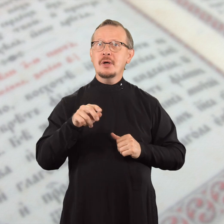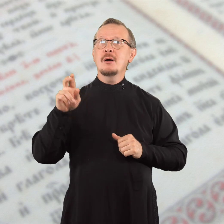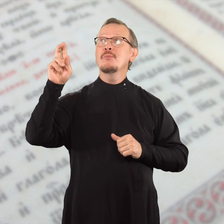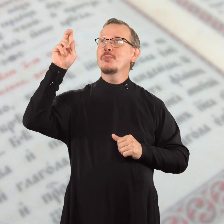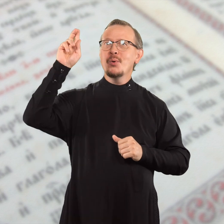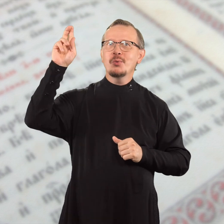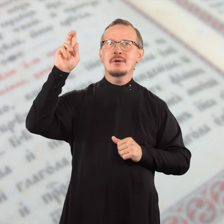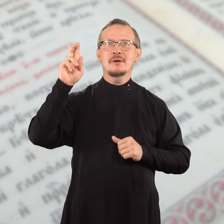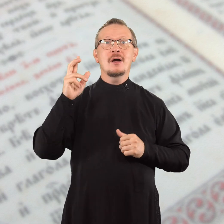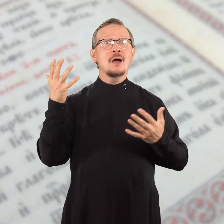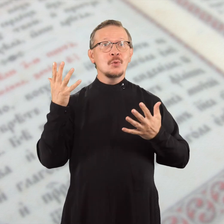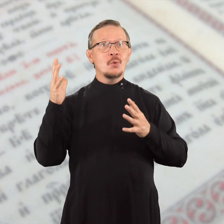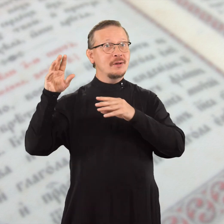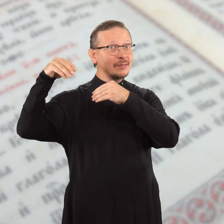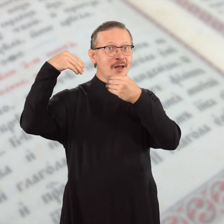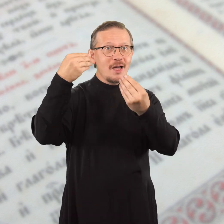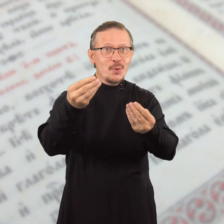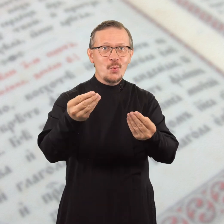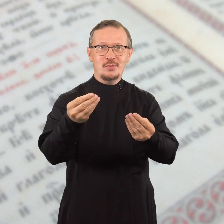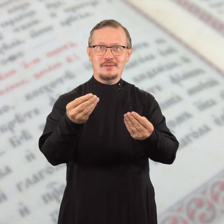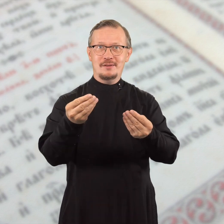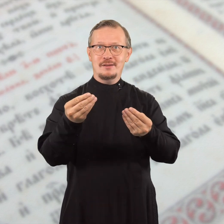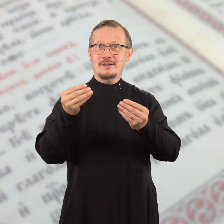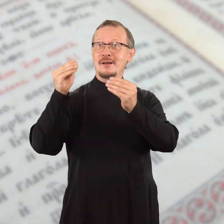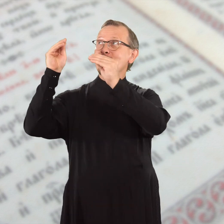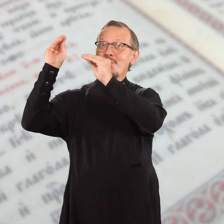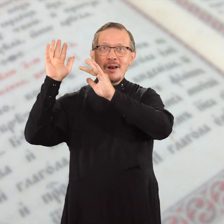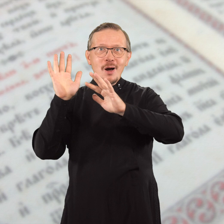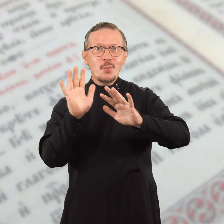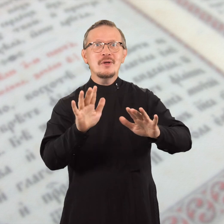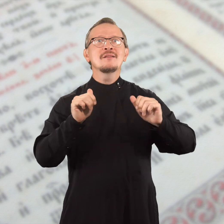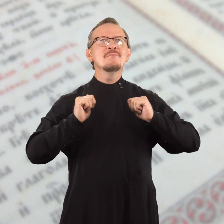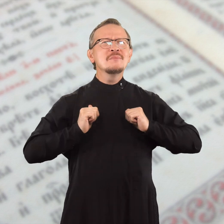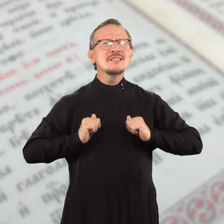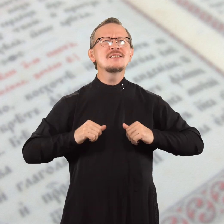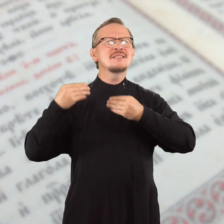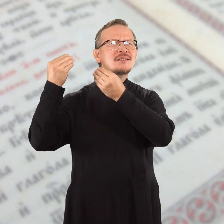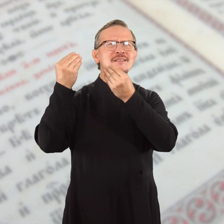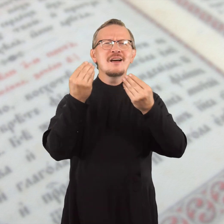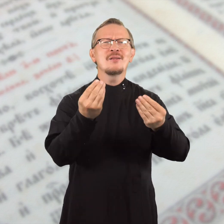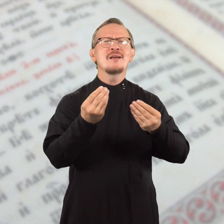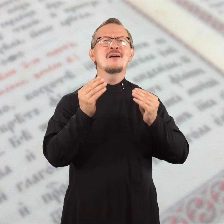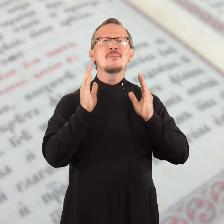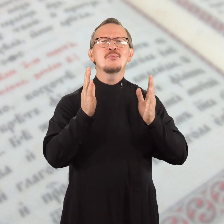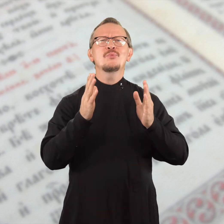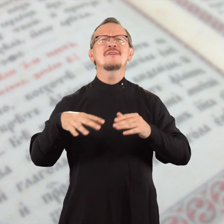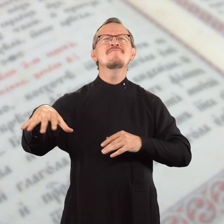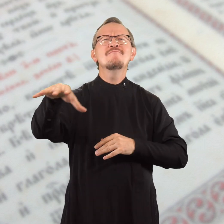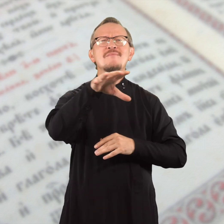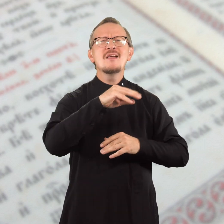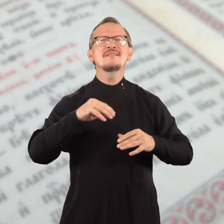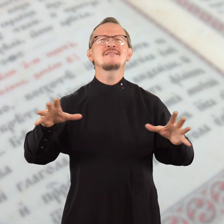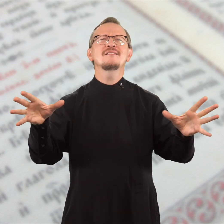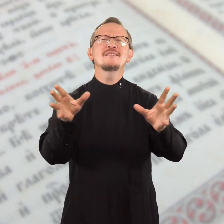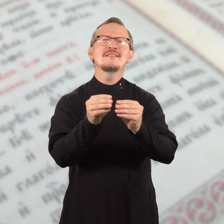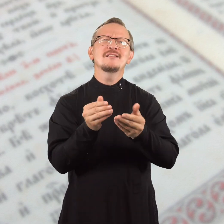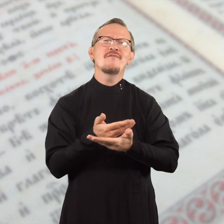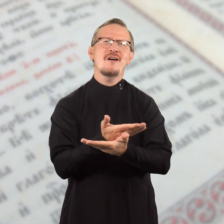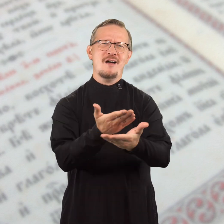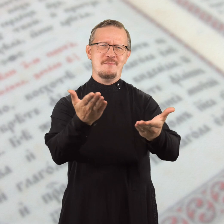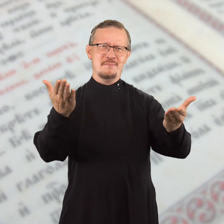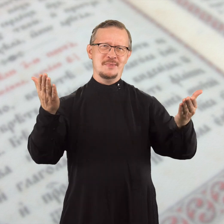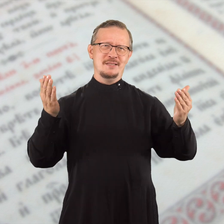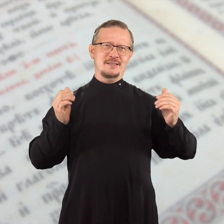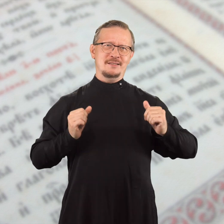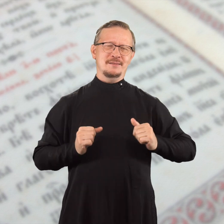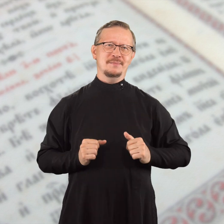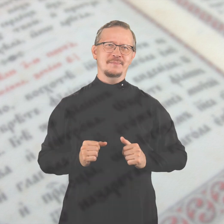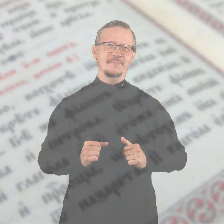и тогда Бог, Который дает мир, будет с вами.